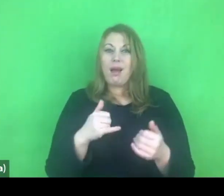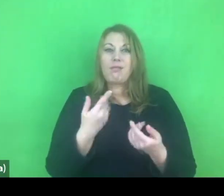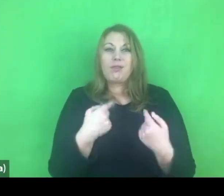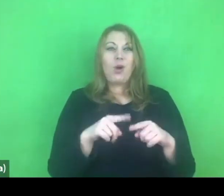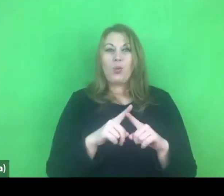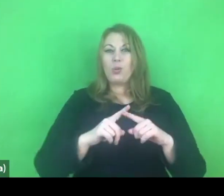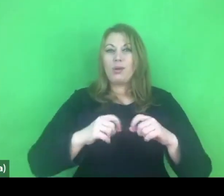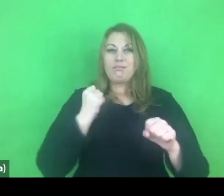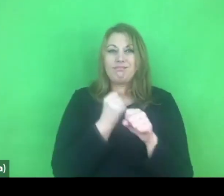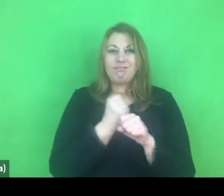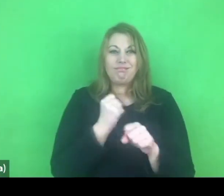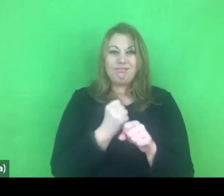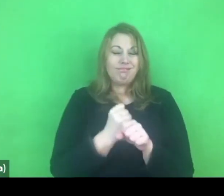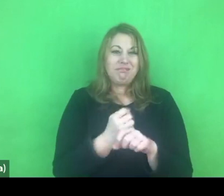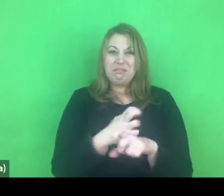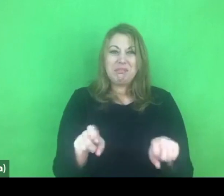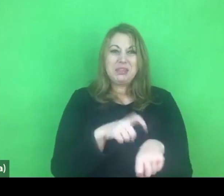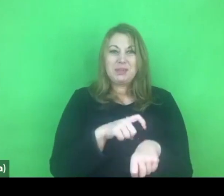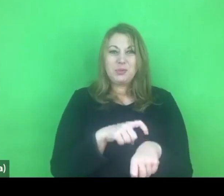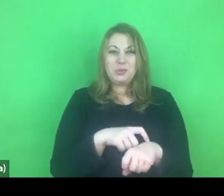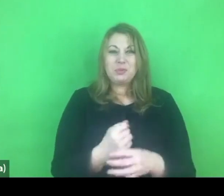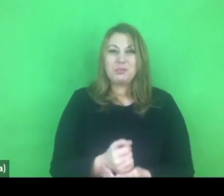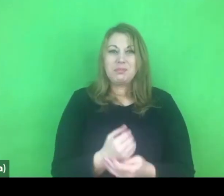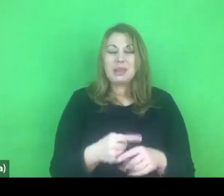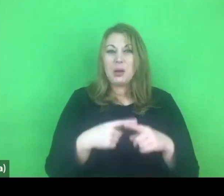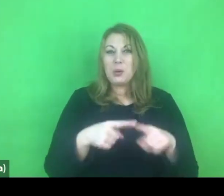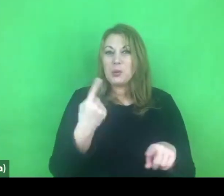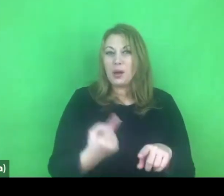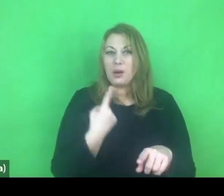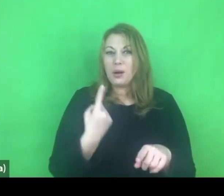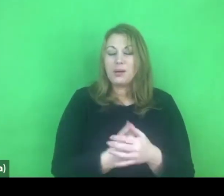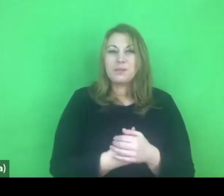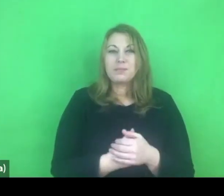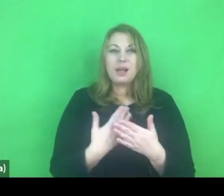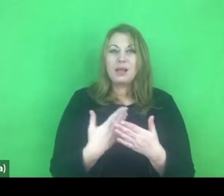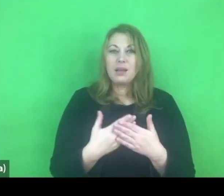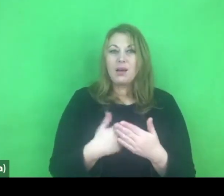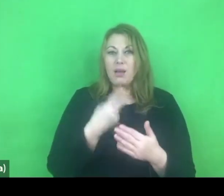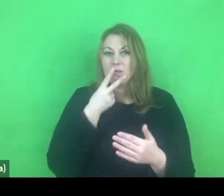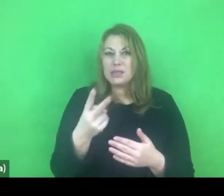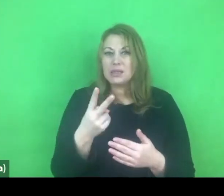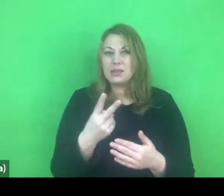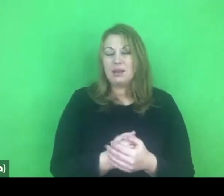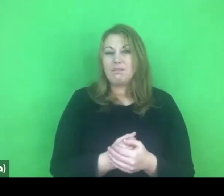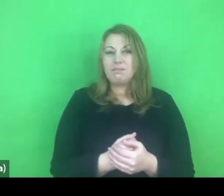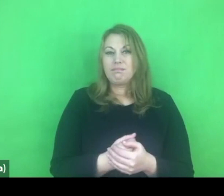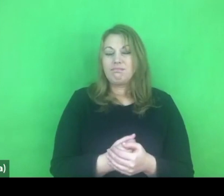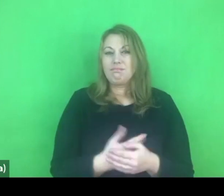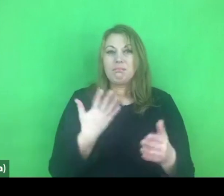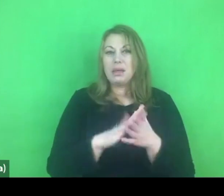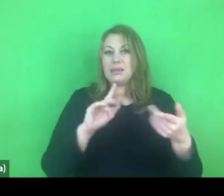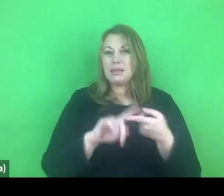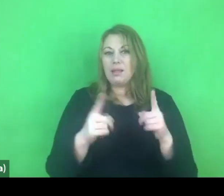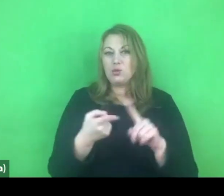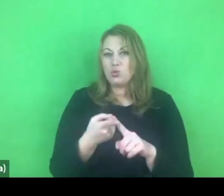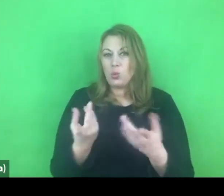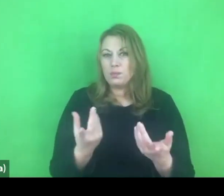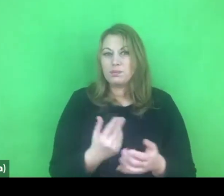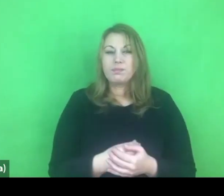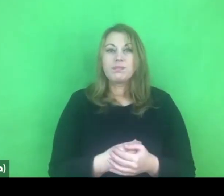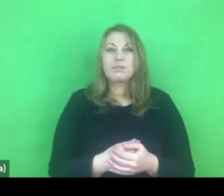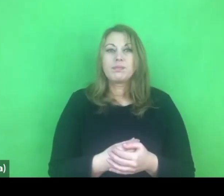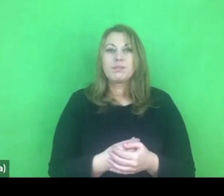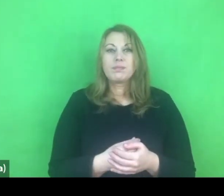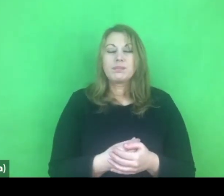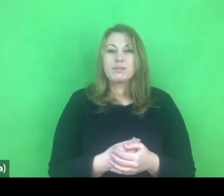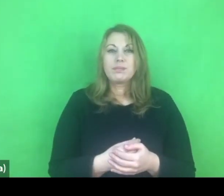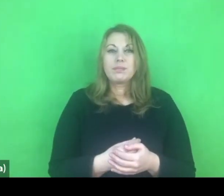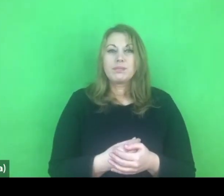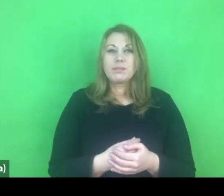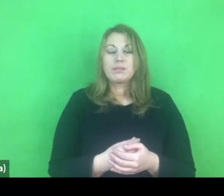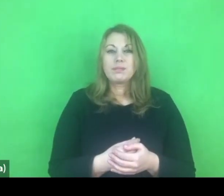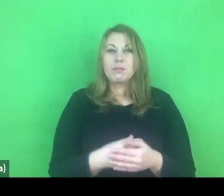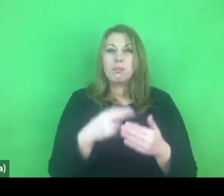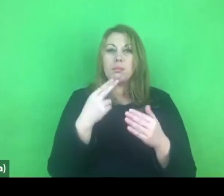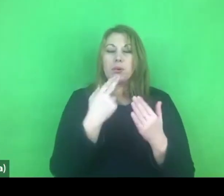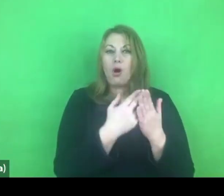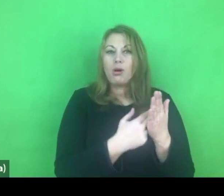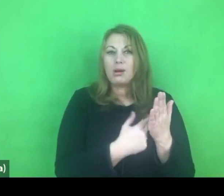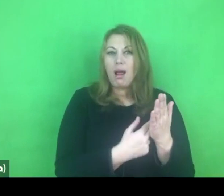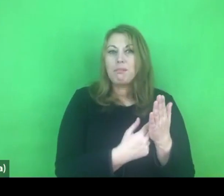W związku z tym widzę dużo bezsensowności w tym, że program jest tylko na rok.